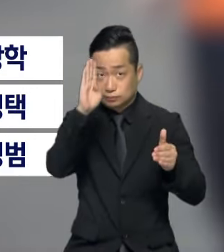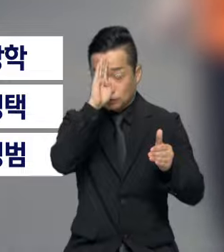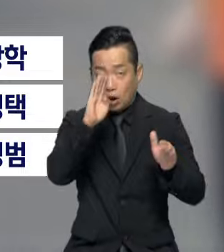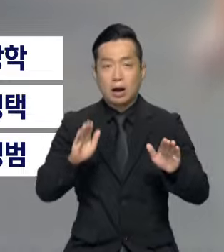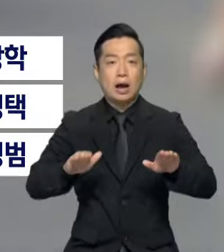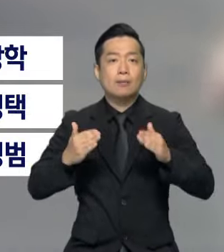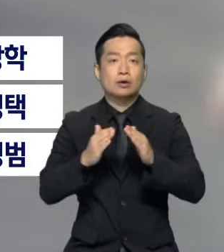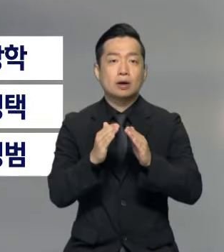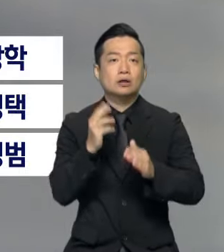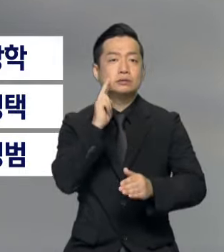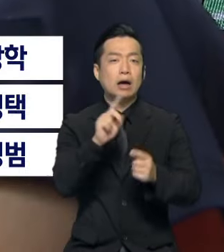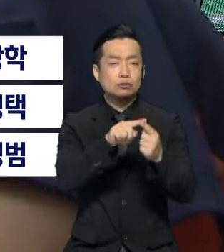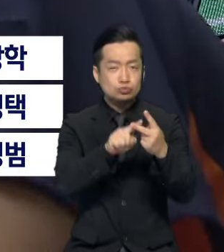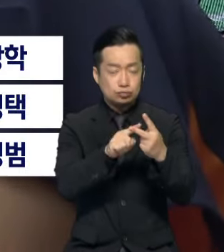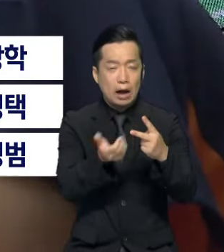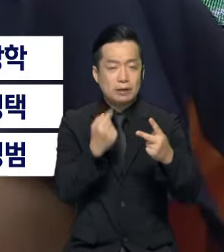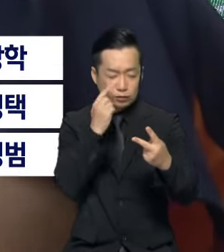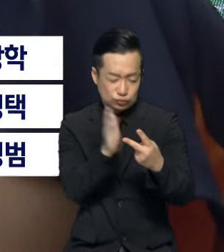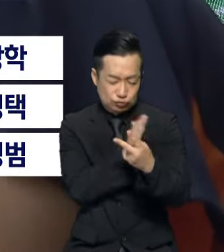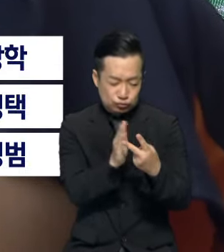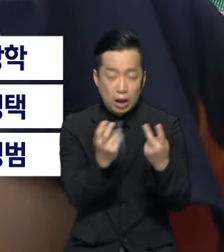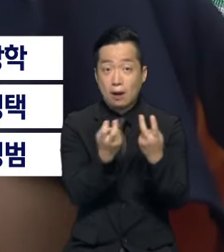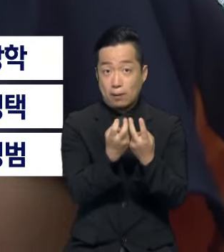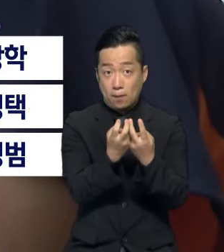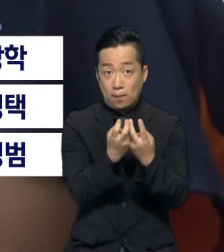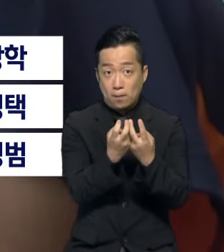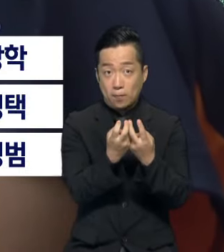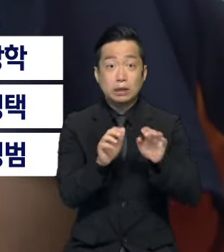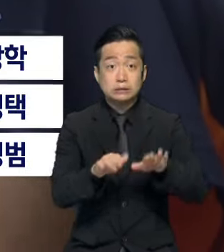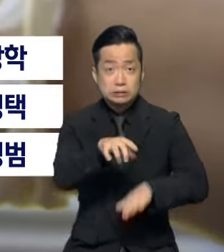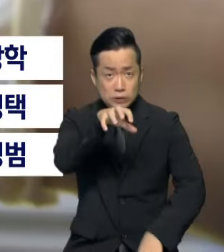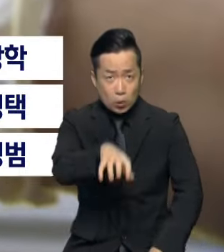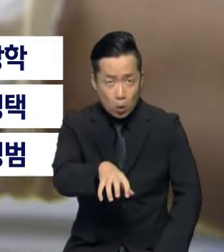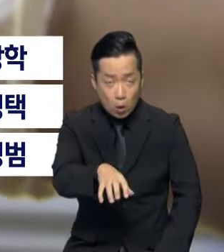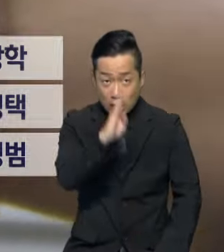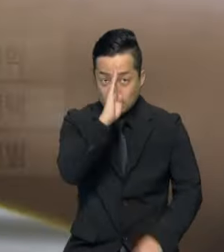분류하는 방안을 확대할 방침인데 현장에서 환자와 갈등이 커질 우려가